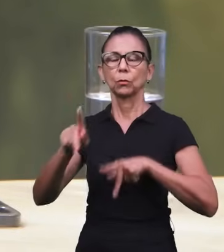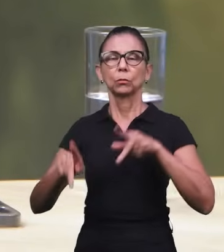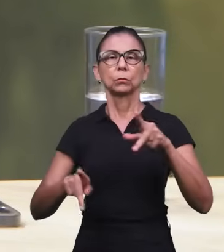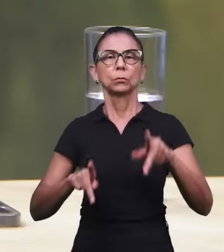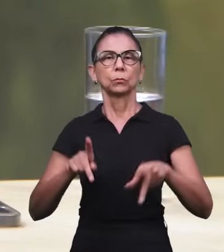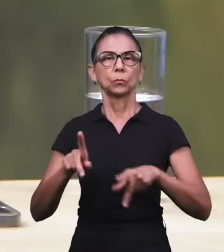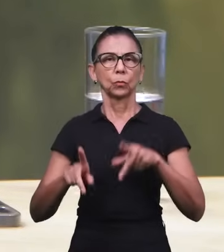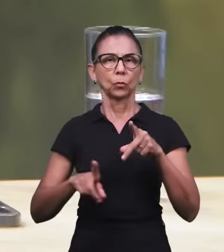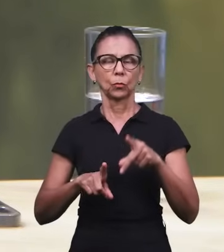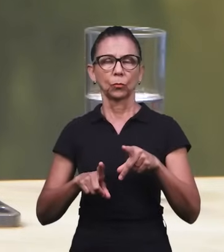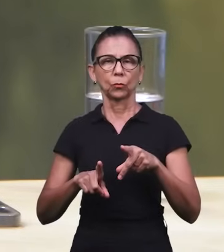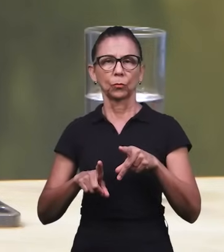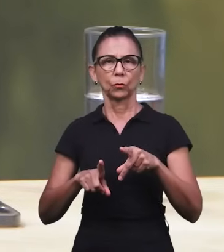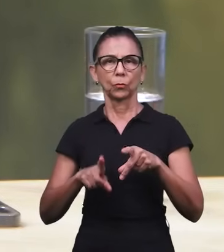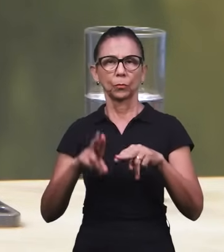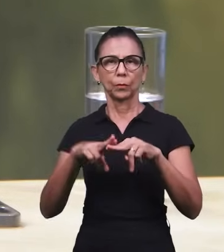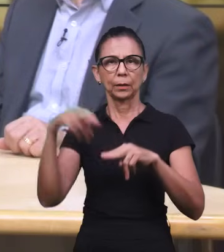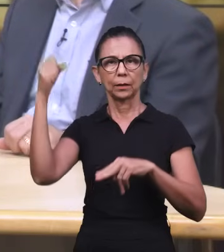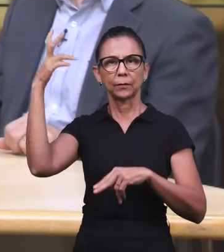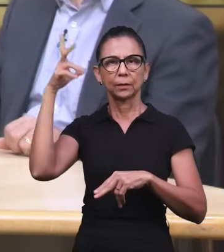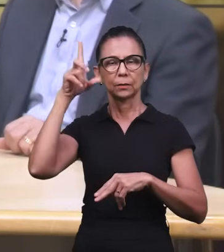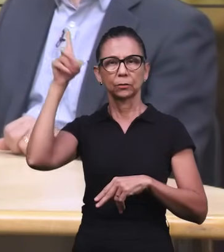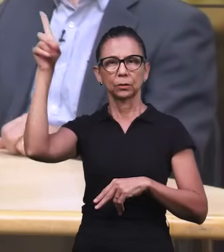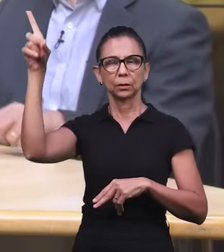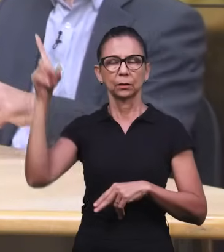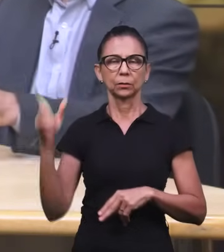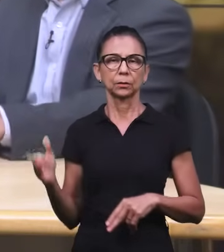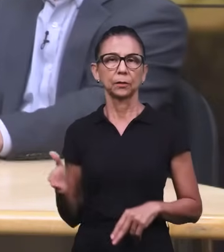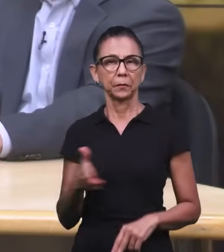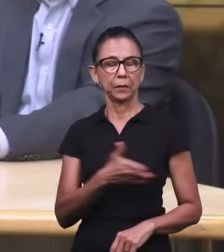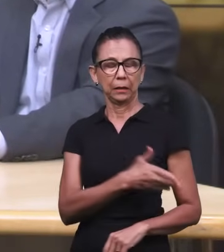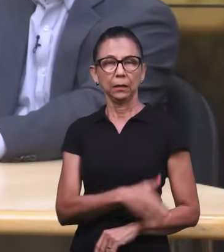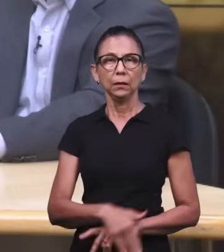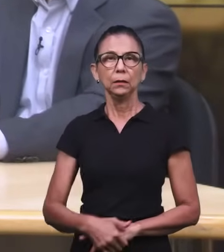Realmente cumpriu esse esse projeto tem um outro aspecto interessante também que eu gostaria que